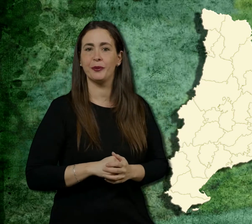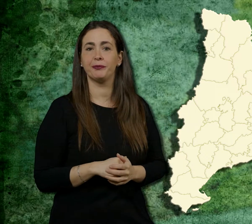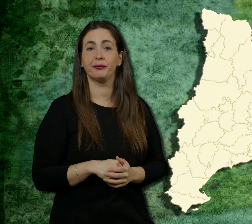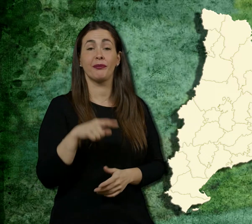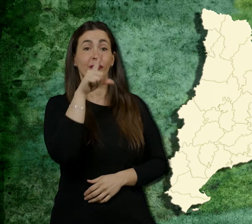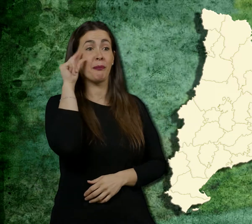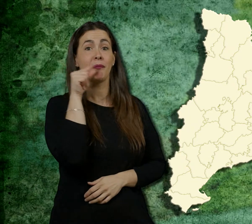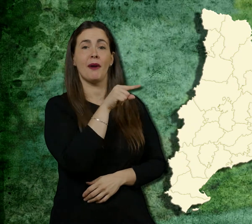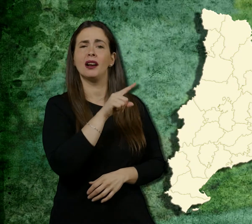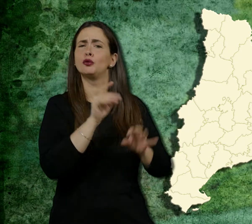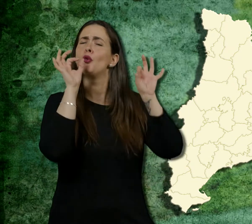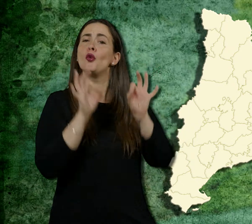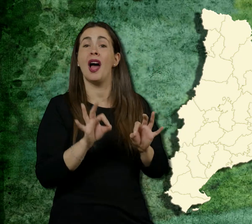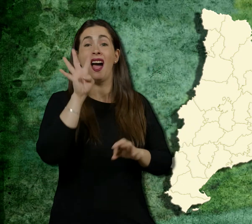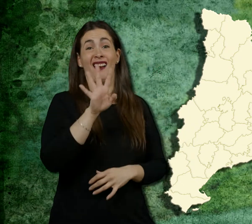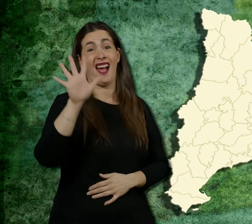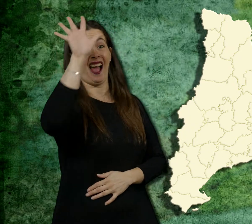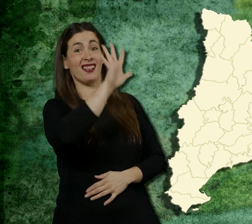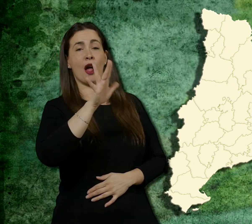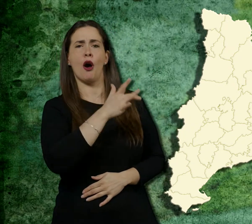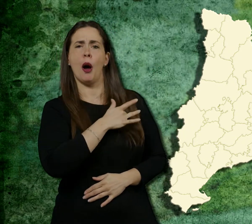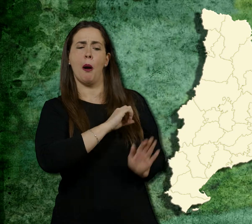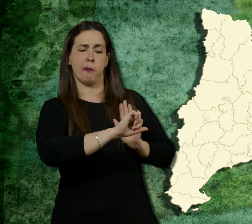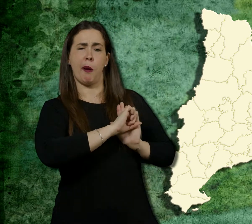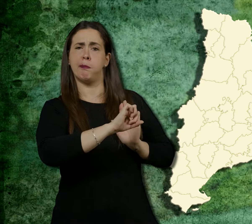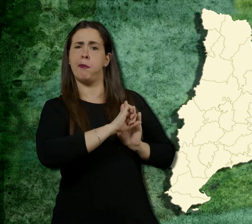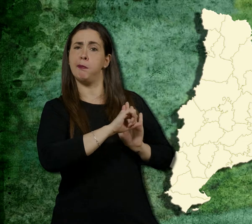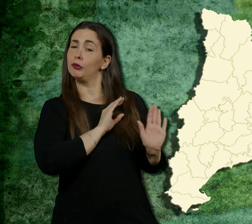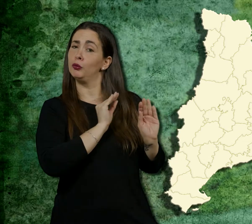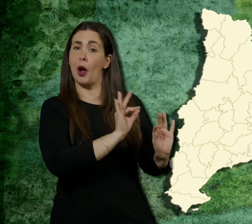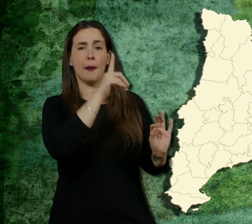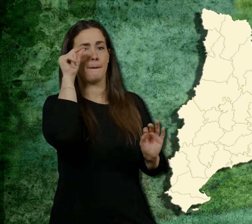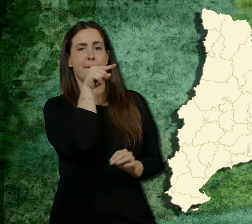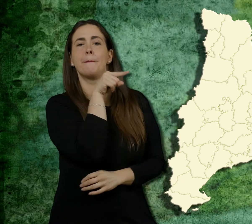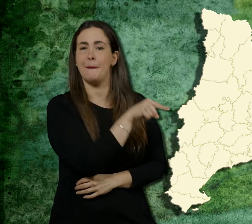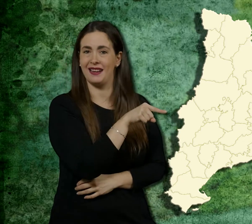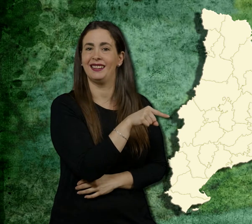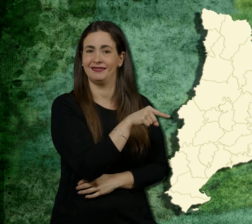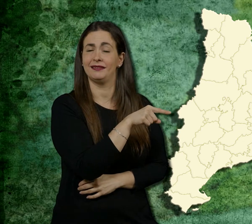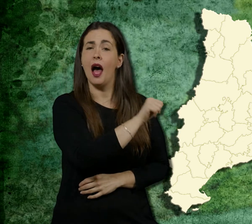Com l'autèntic batec del cor d'un país actiu, Manresa ofereix la imatge